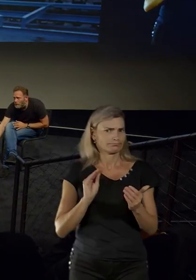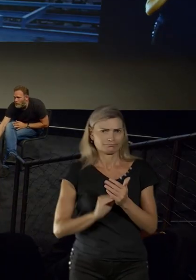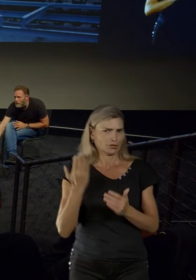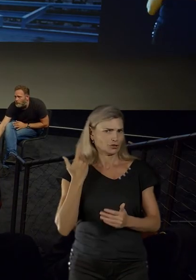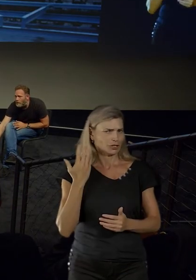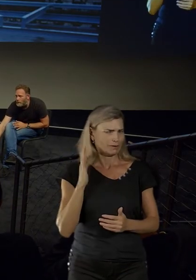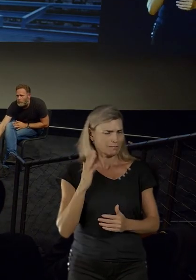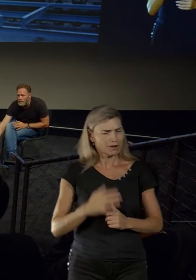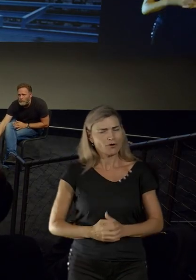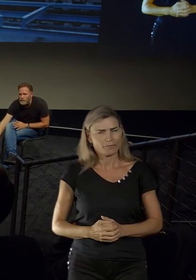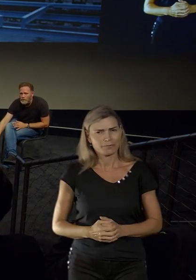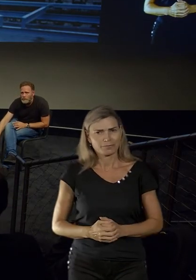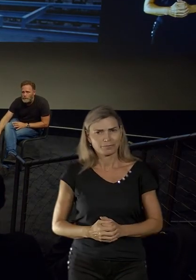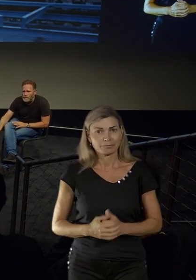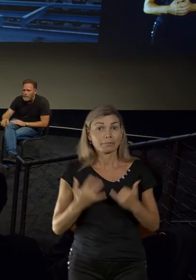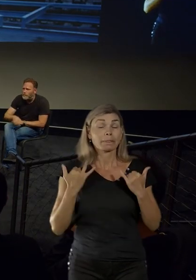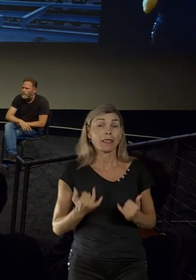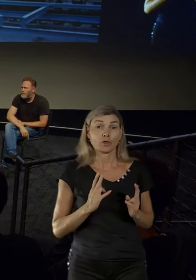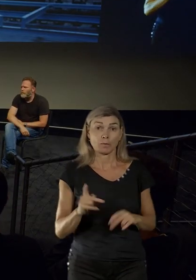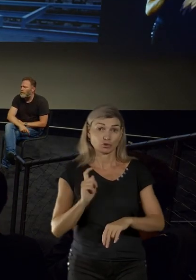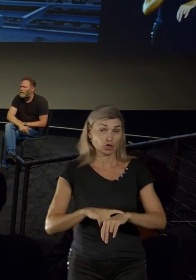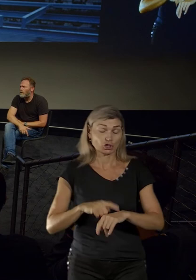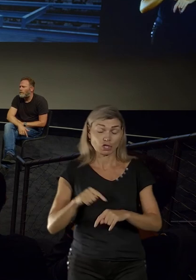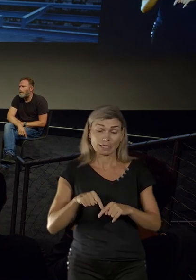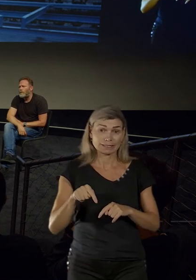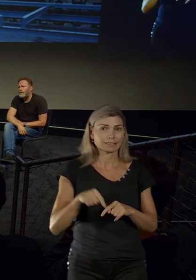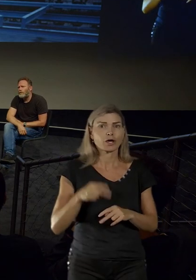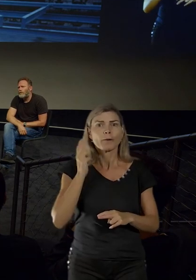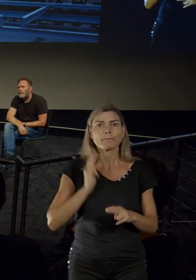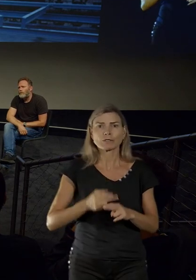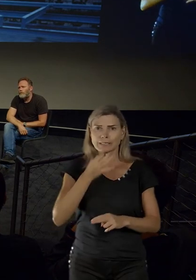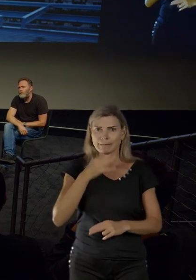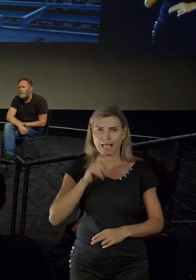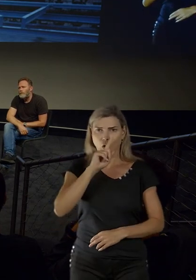Tak se zeptám, zda někdo chcete položit poslední dotaz, nebo jestli necháte na divácích,